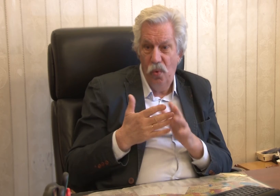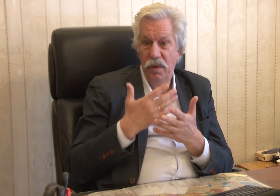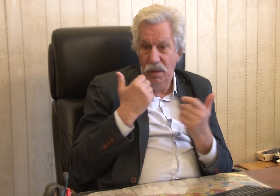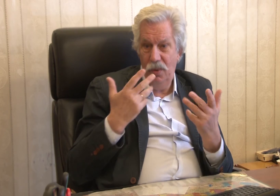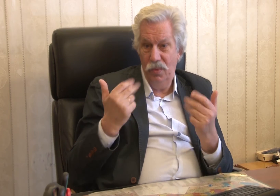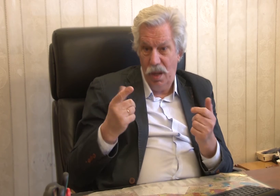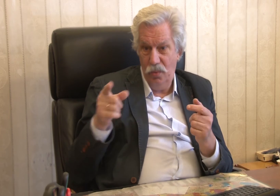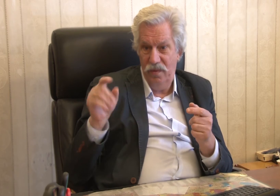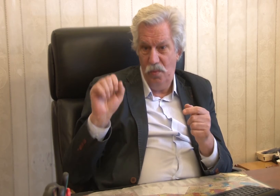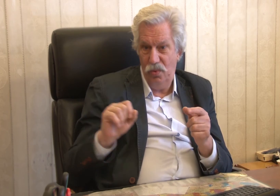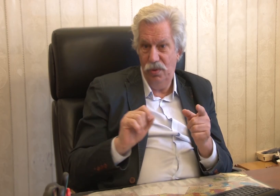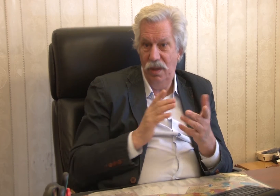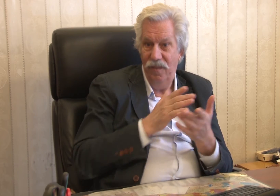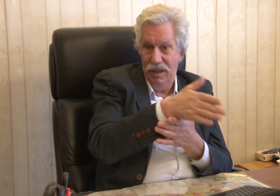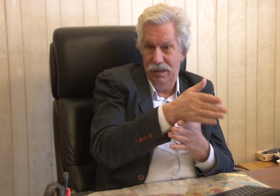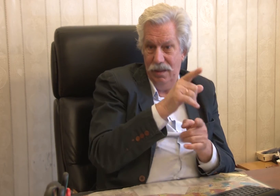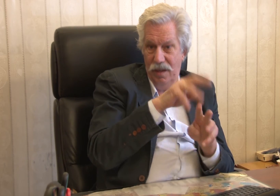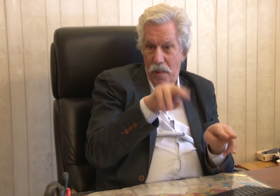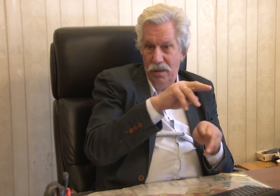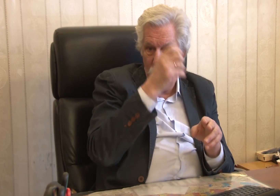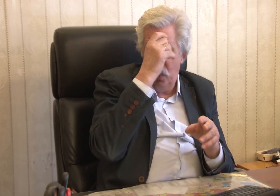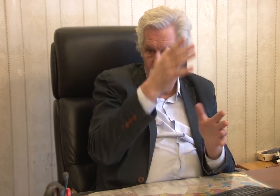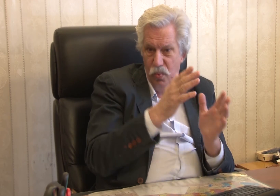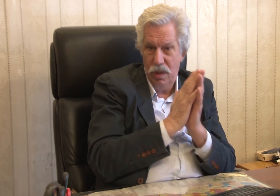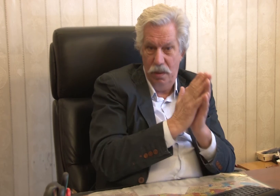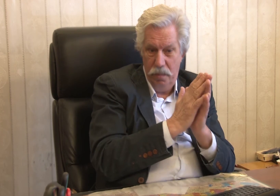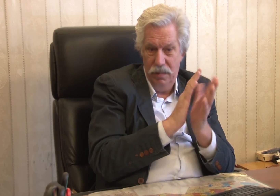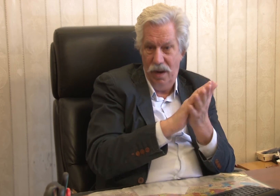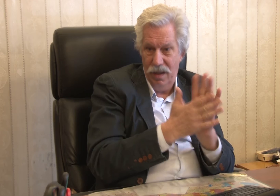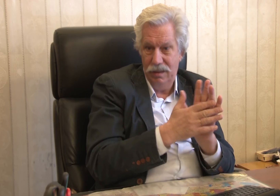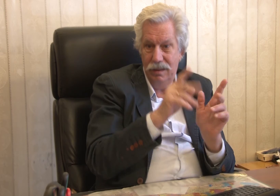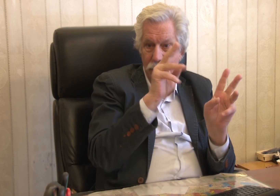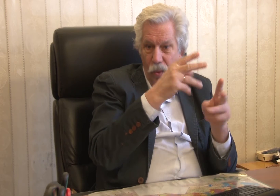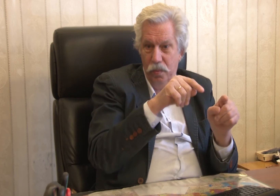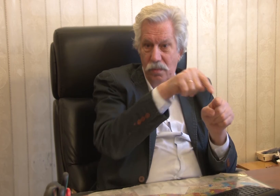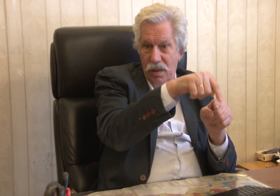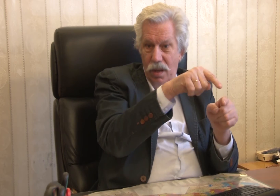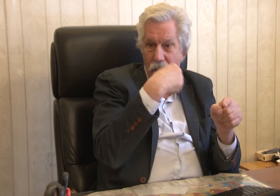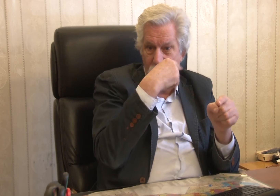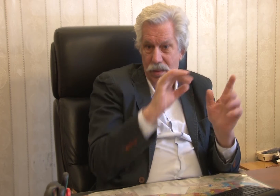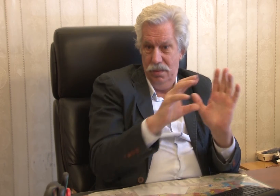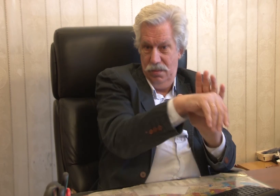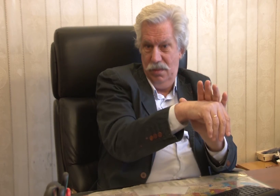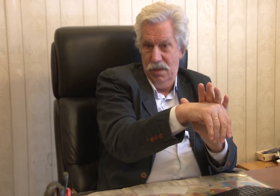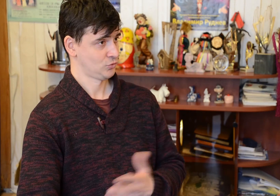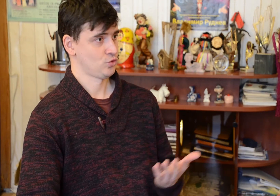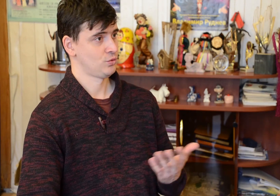Ну, тогда им лучше пойти в департамент культуры региона и договориться о работе в существующих Домах культуры. - Вот!